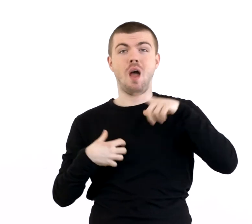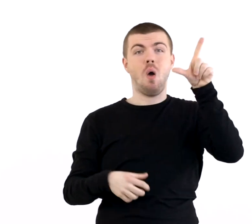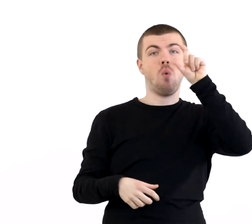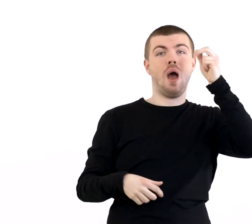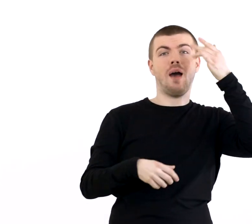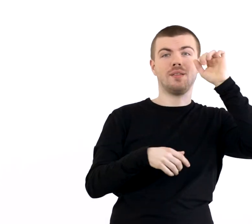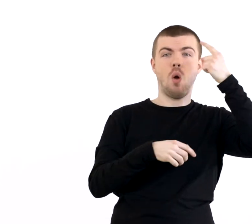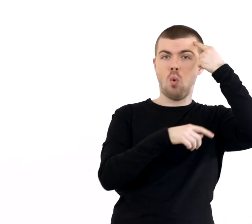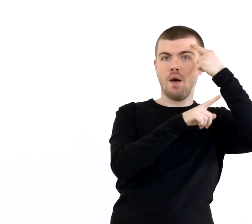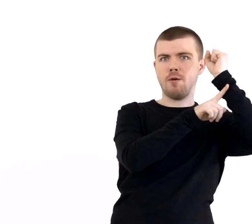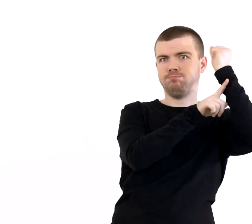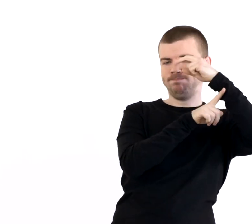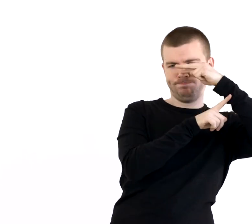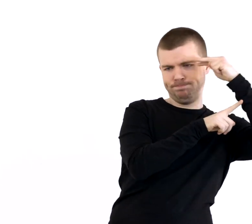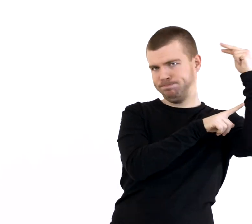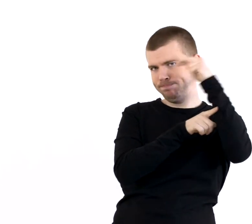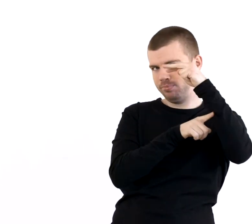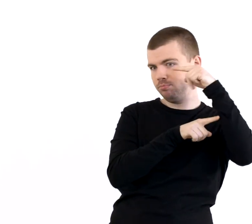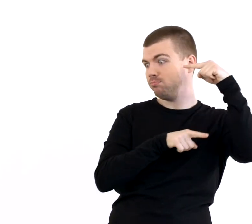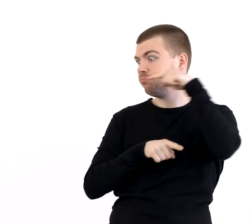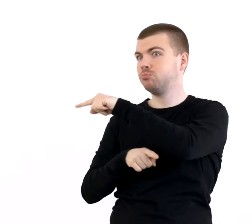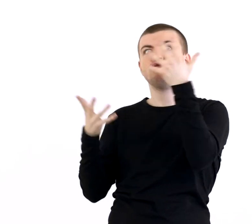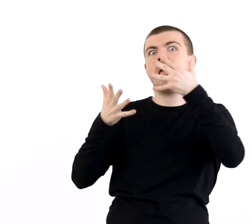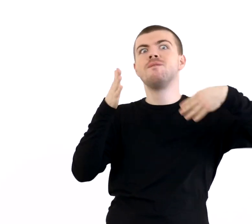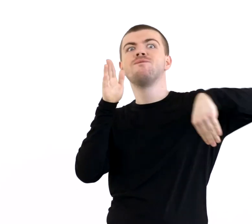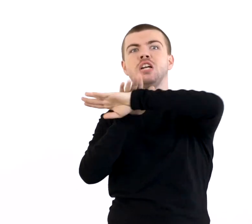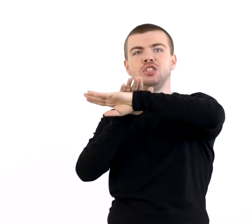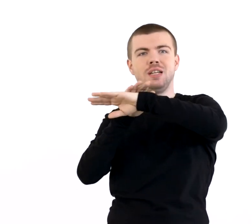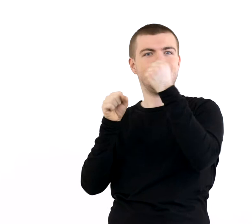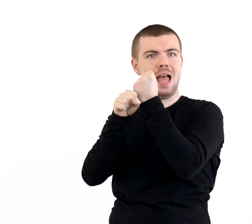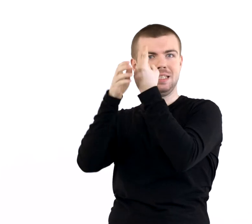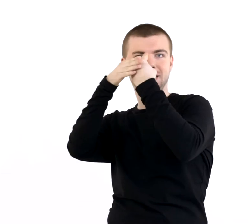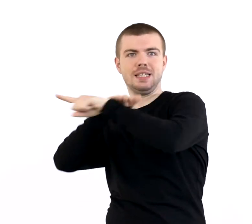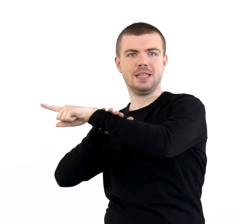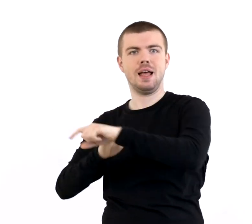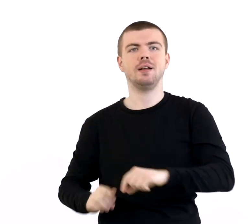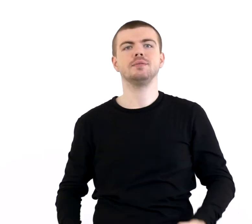Głowa łani zwrócona jest w kierunku otworu jaskini.